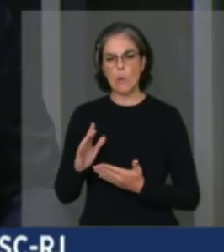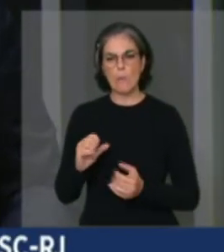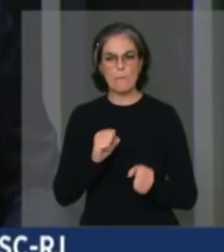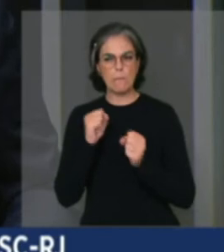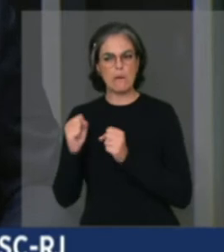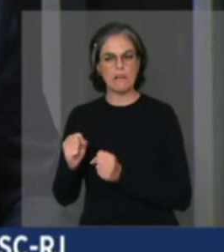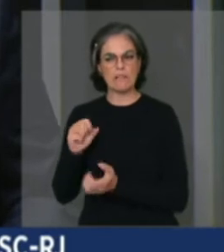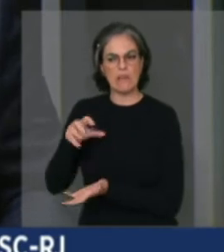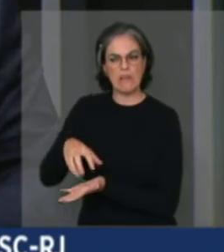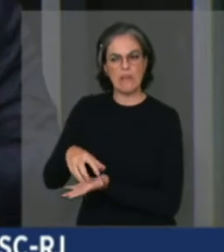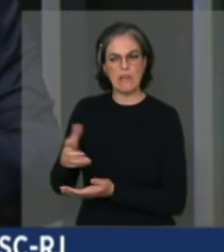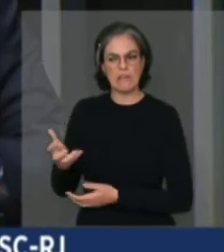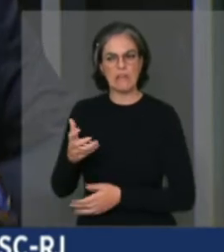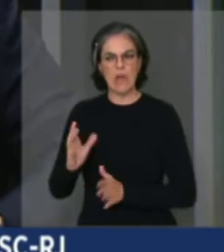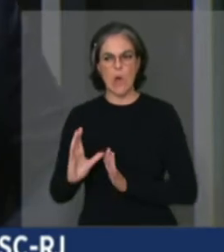USURPAR A COMPETÊNCIA DE OUTRO PODER. TEM HÁ ALGUM